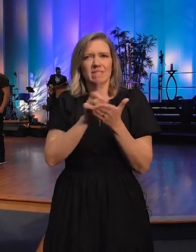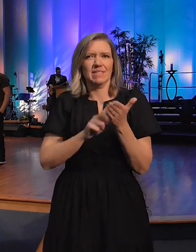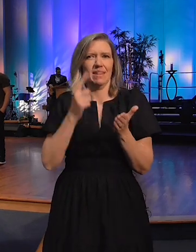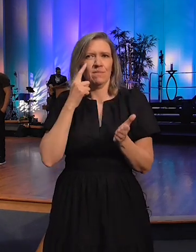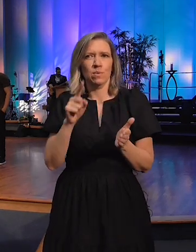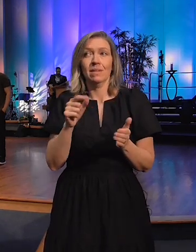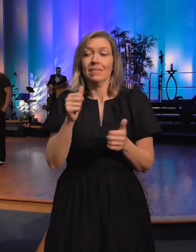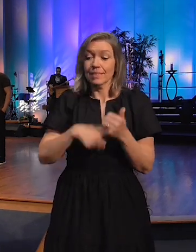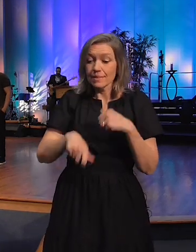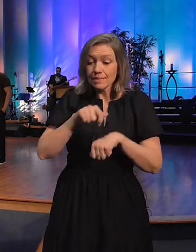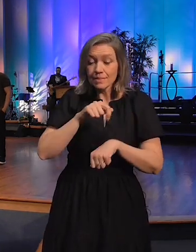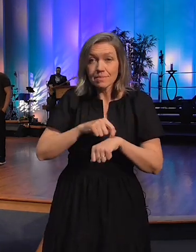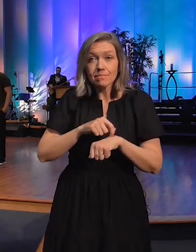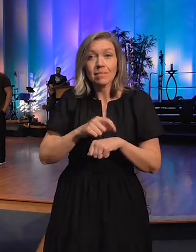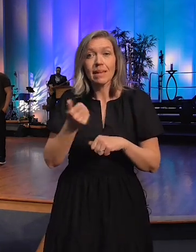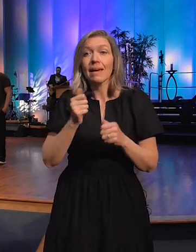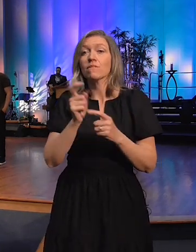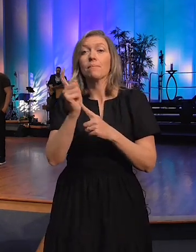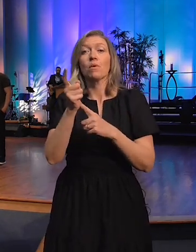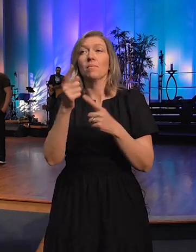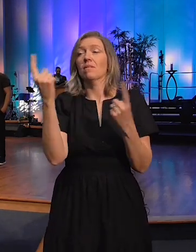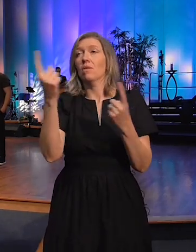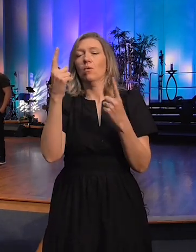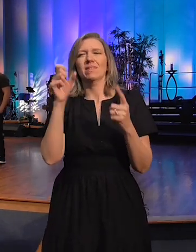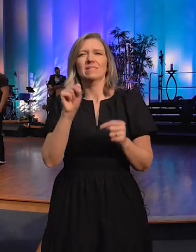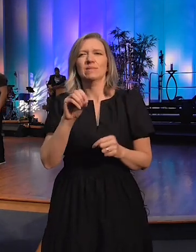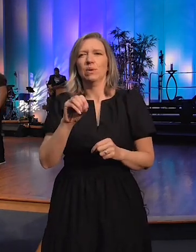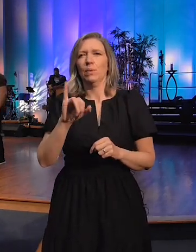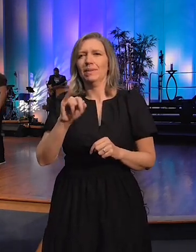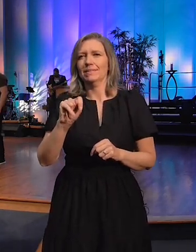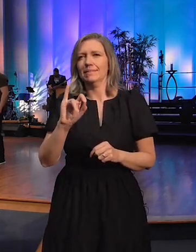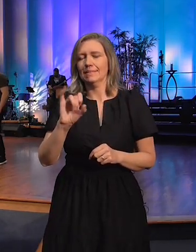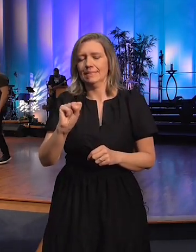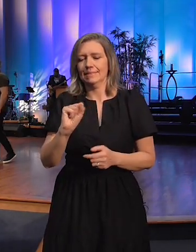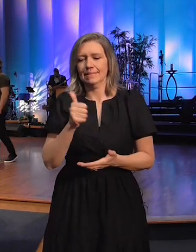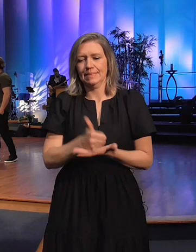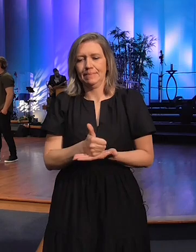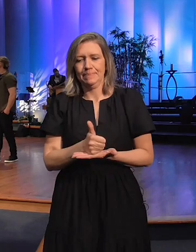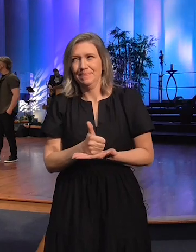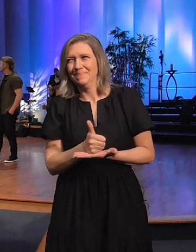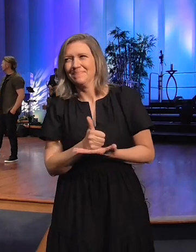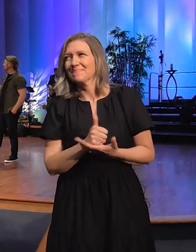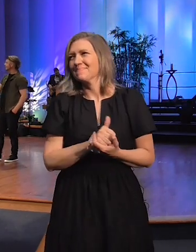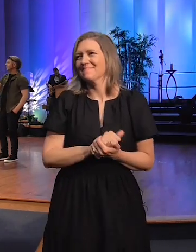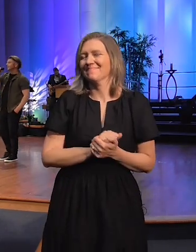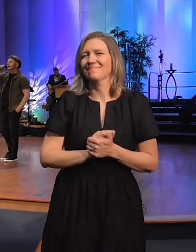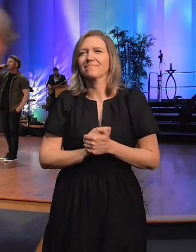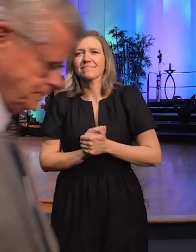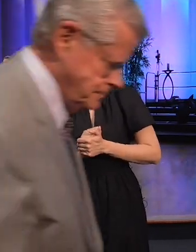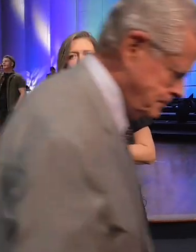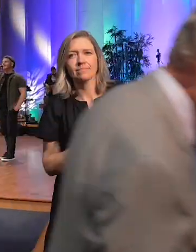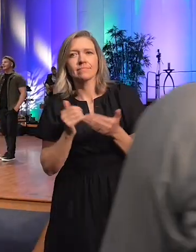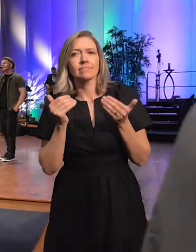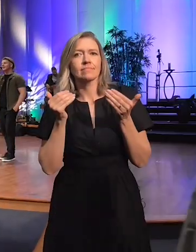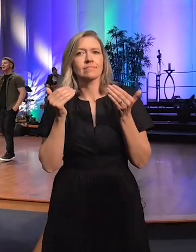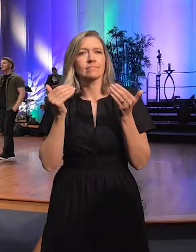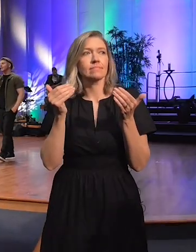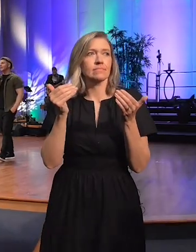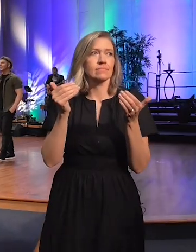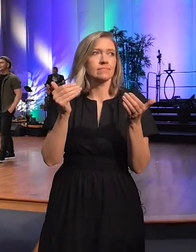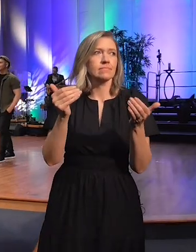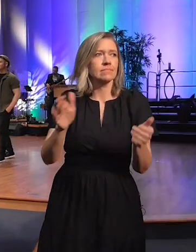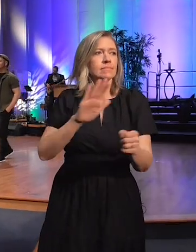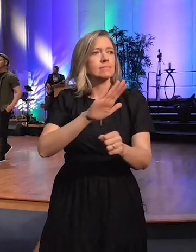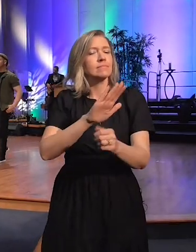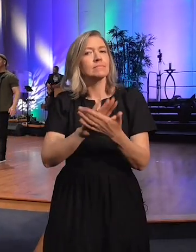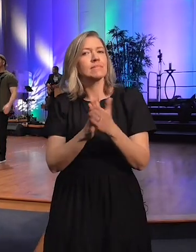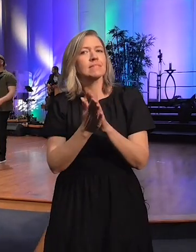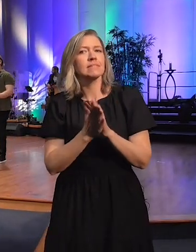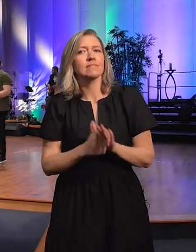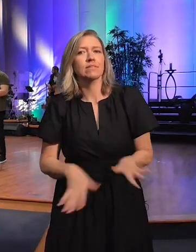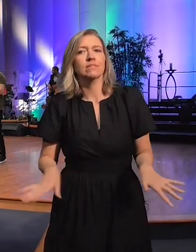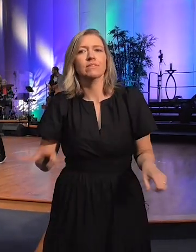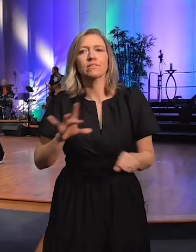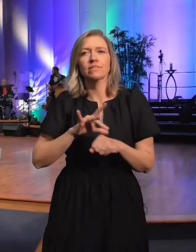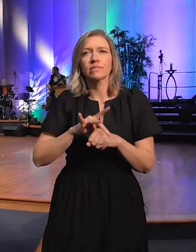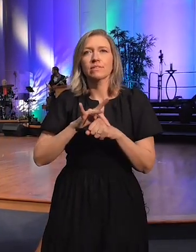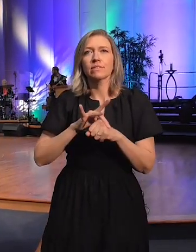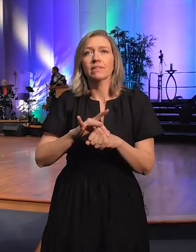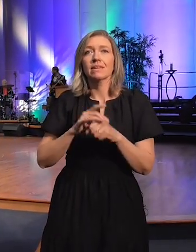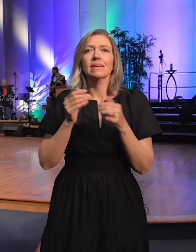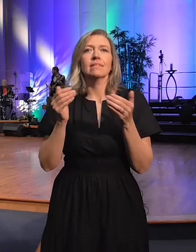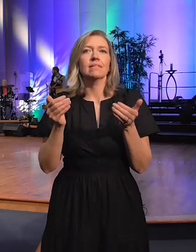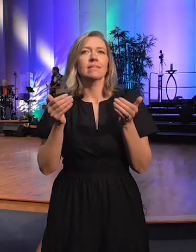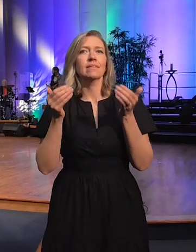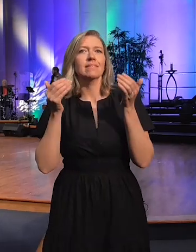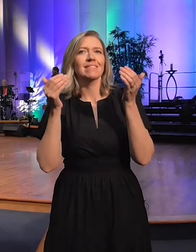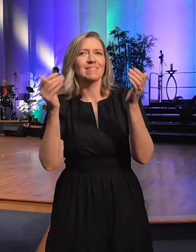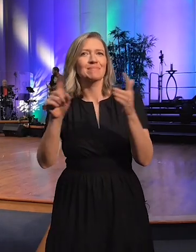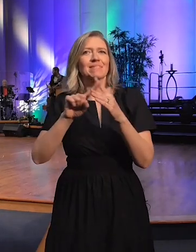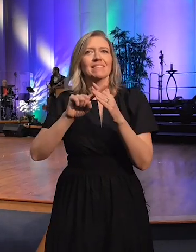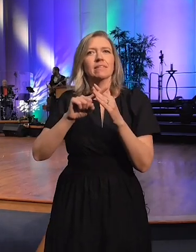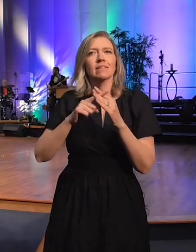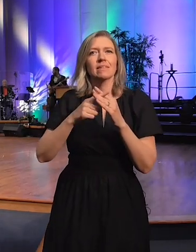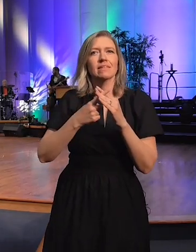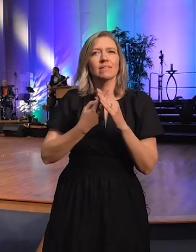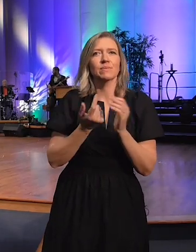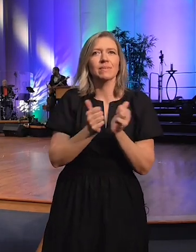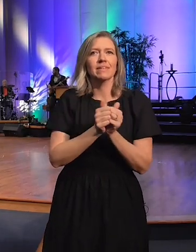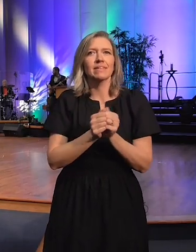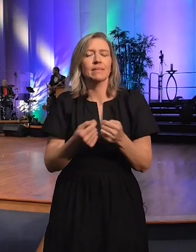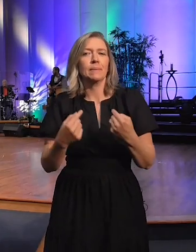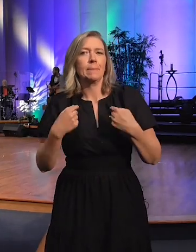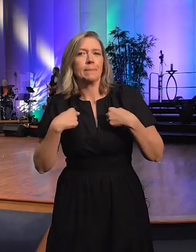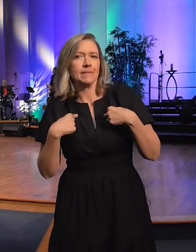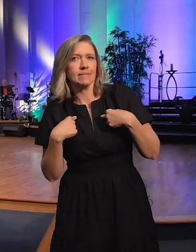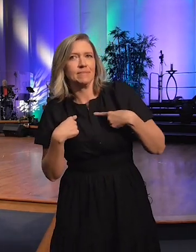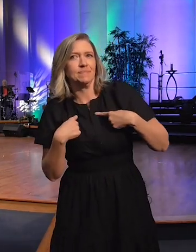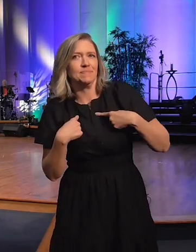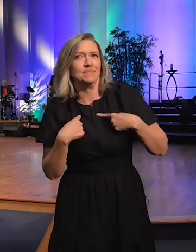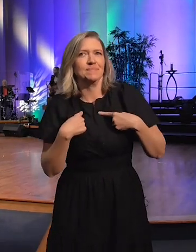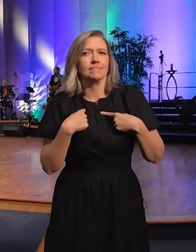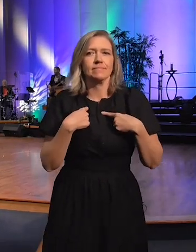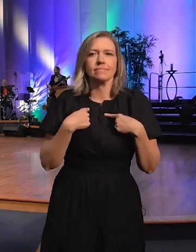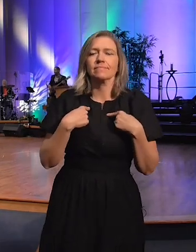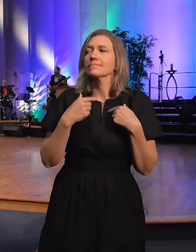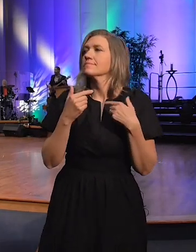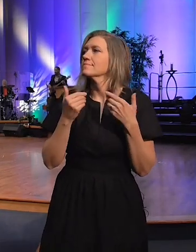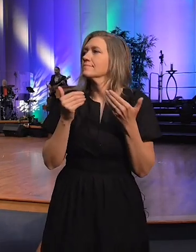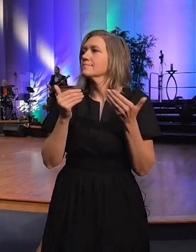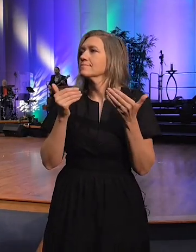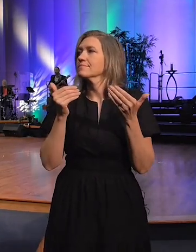y siempre y así es [Música] Amén, que haya paz en la Tierra y que comience conmigo. Que